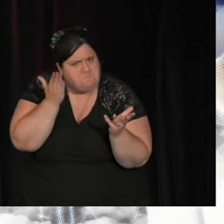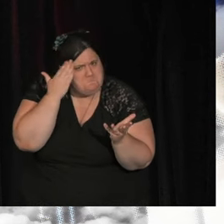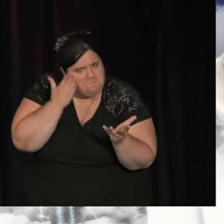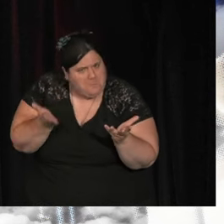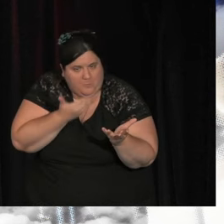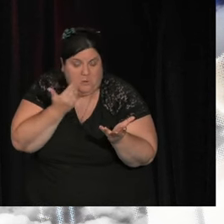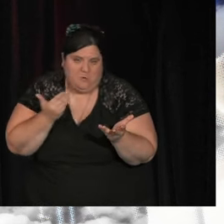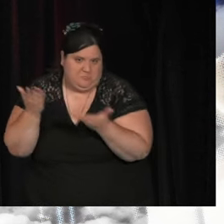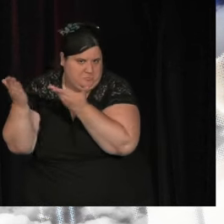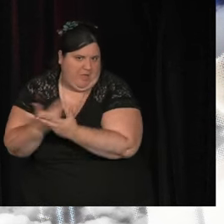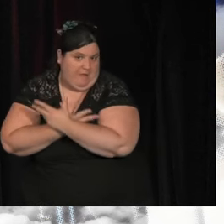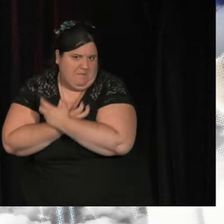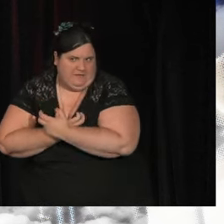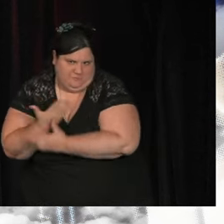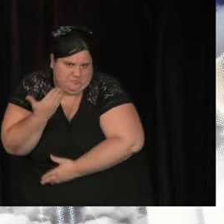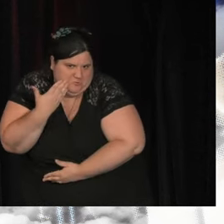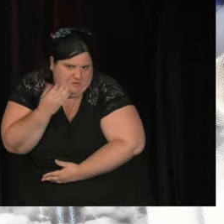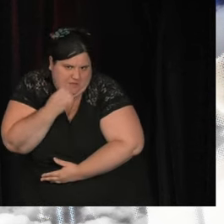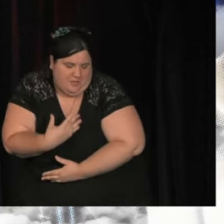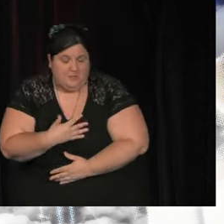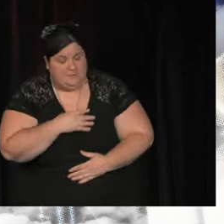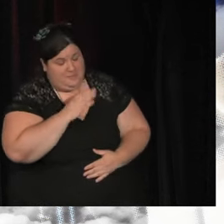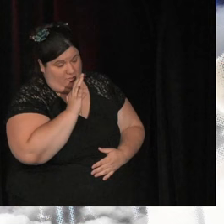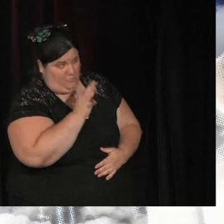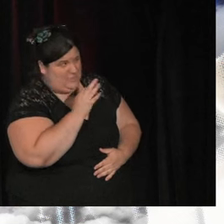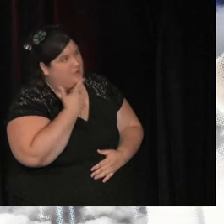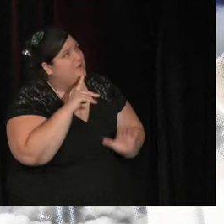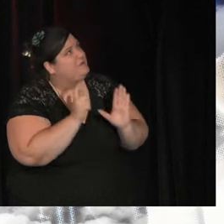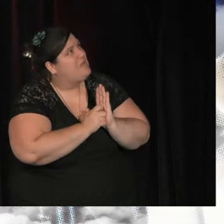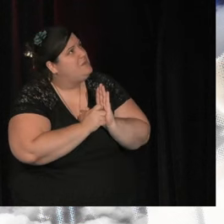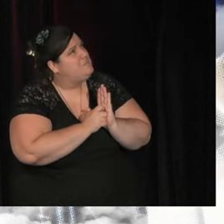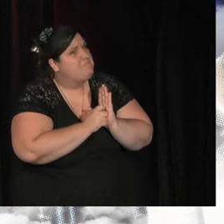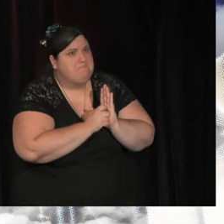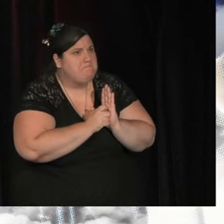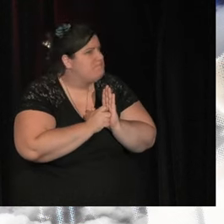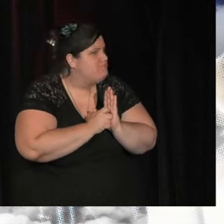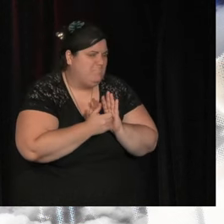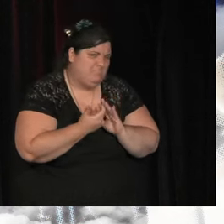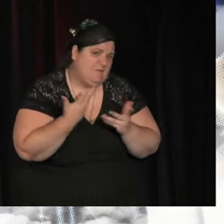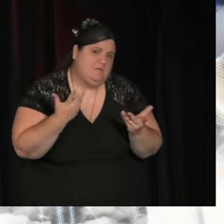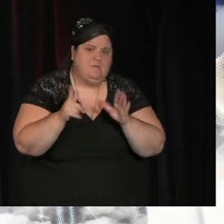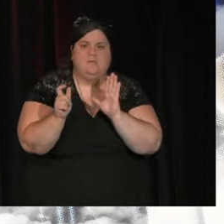pour le coup, Max, si tu veux expliquer comment ça fonctionne. C'est un truc qu'ils ont mis en place, je ne saurais pas dire l'année, mais quand même plusieurs années après la sortie du jeu,